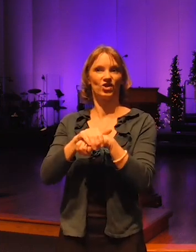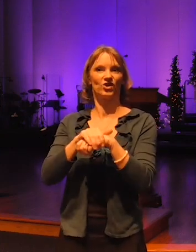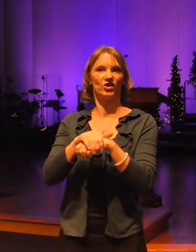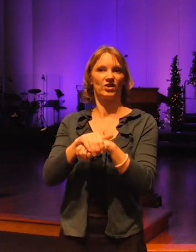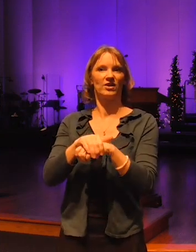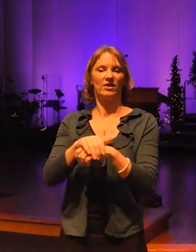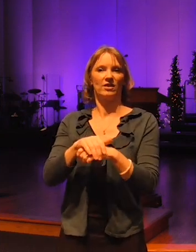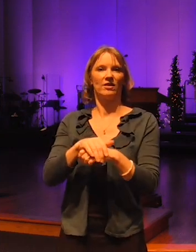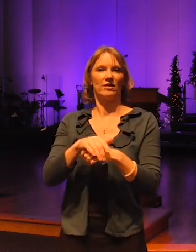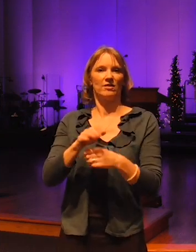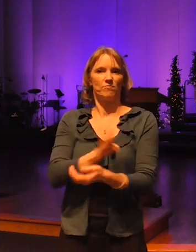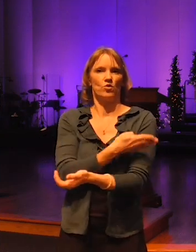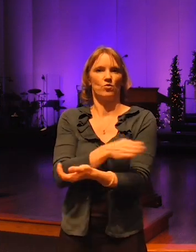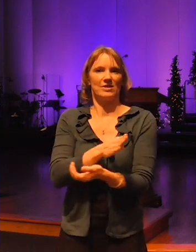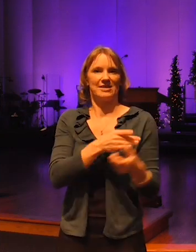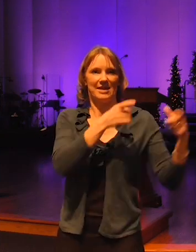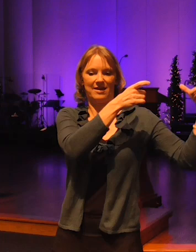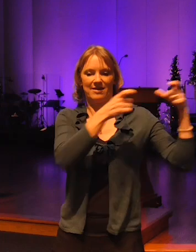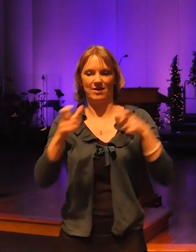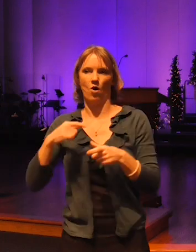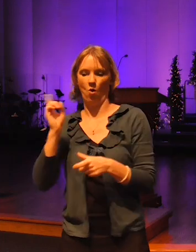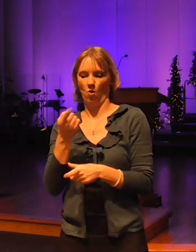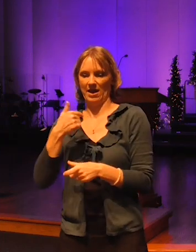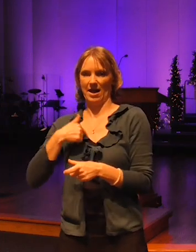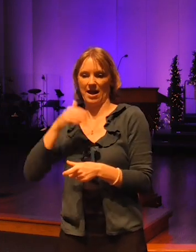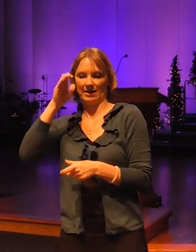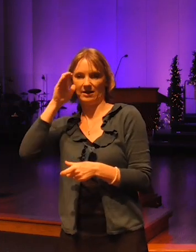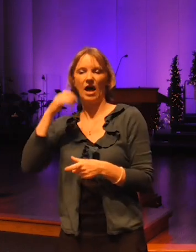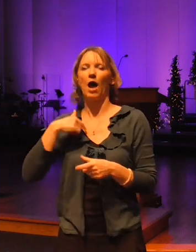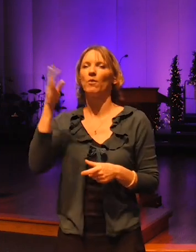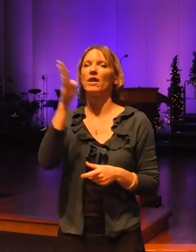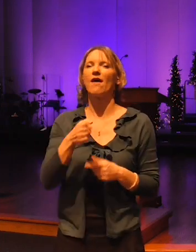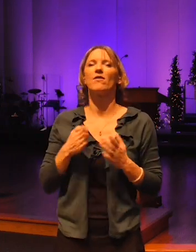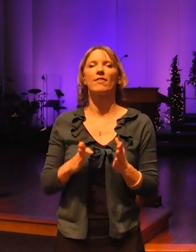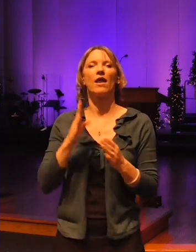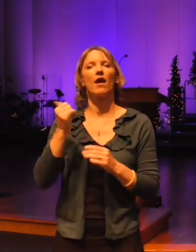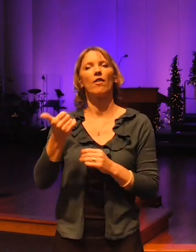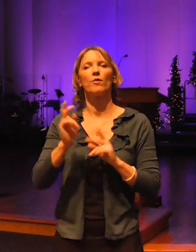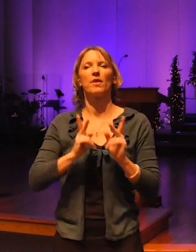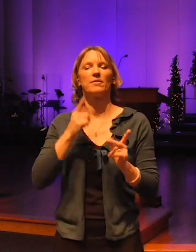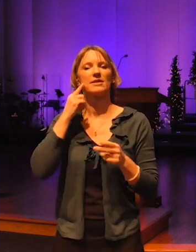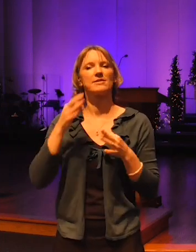nunca dejaría que nadie decidiera qué música iba a escuchar, así que estoy seguro de que estoy conduciendo hasta allí y